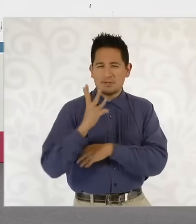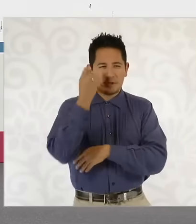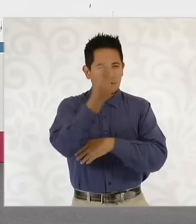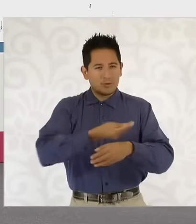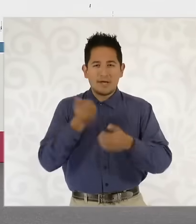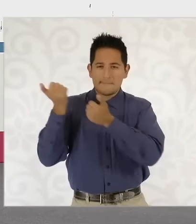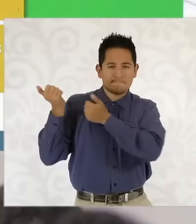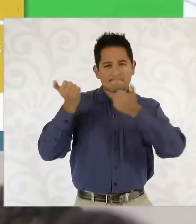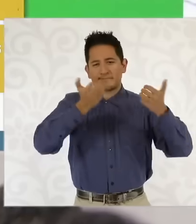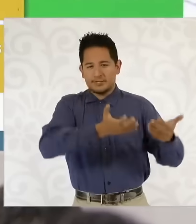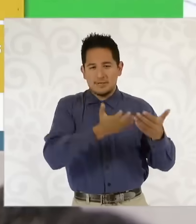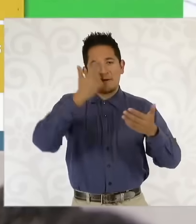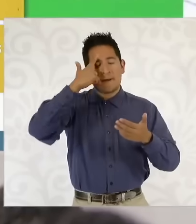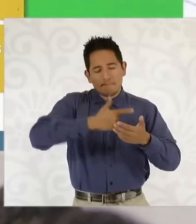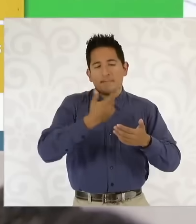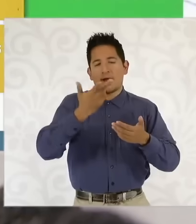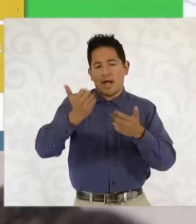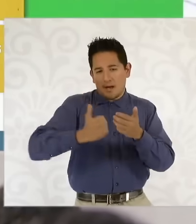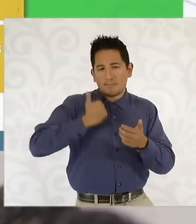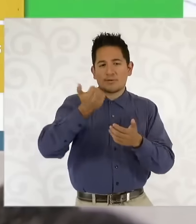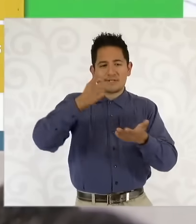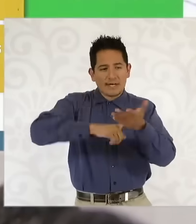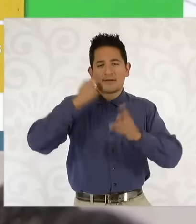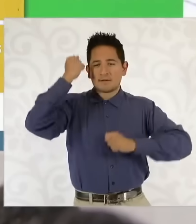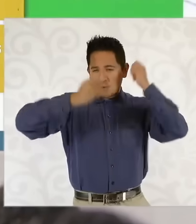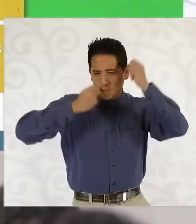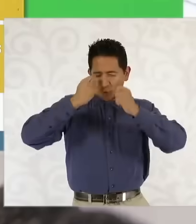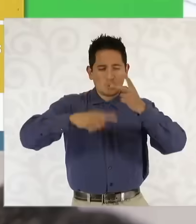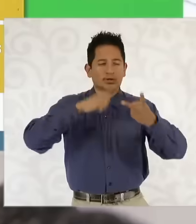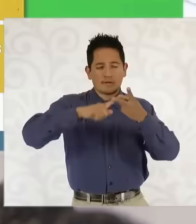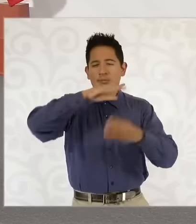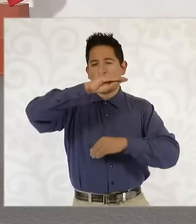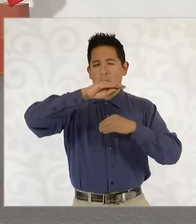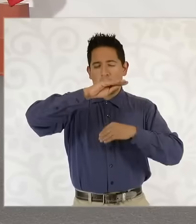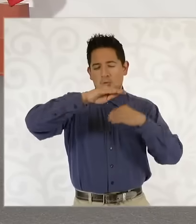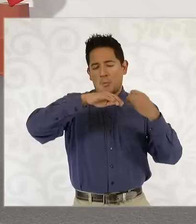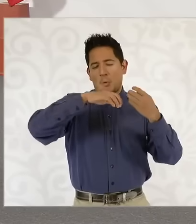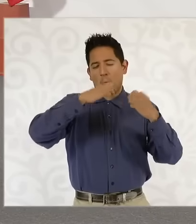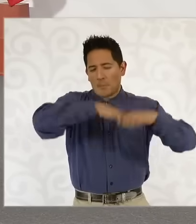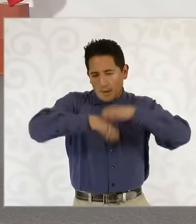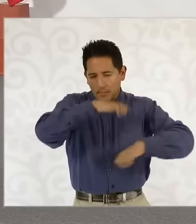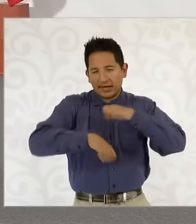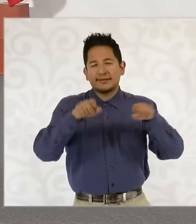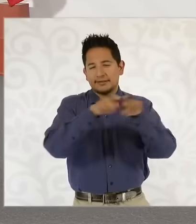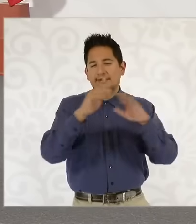a consumo industrial de turismo y pues también doméstico. Esto se traduce en 137 líneas de